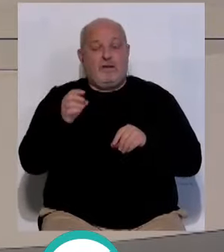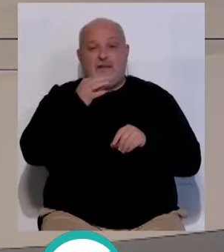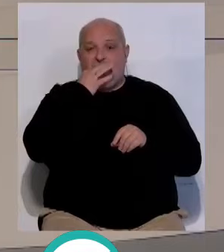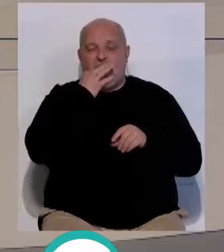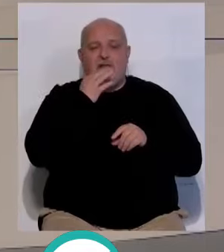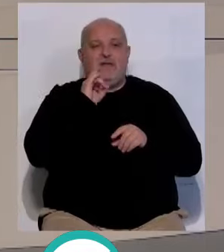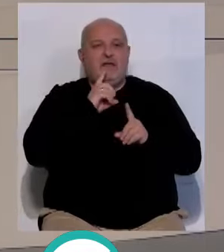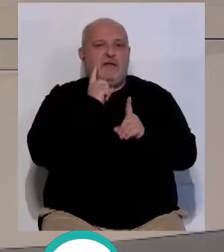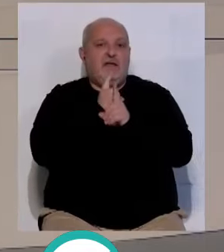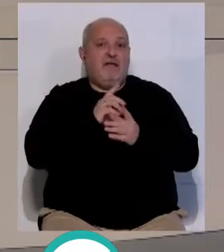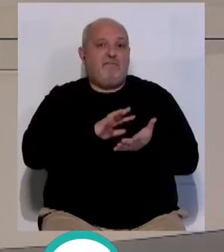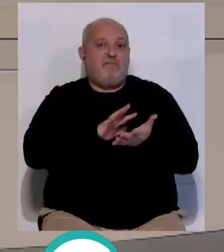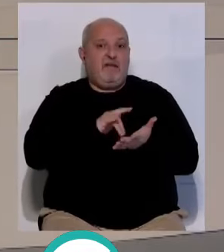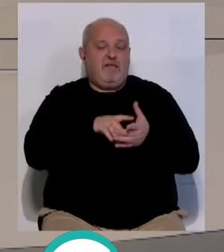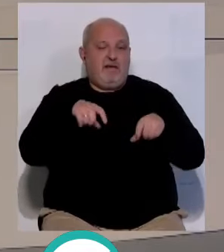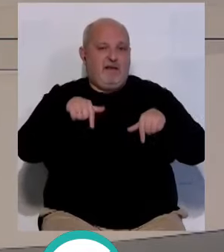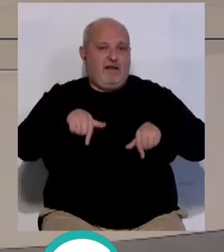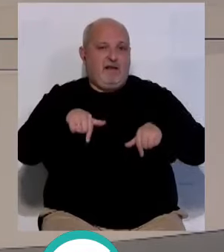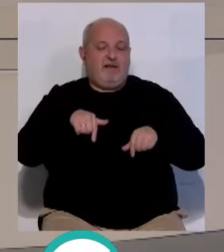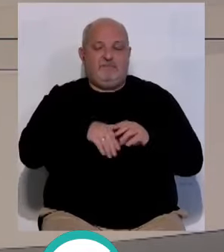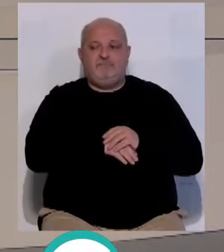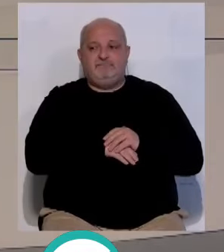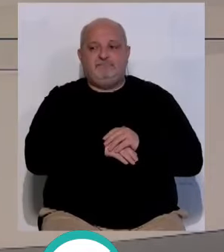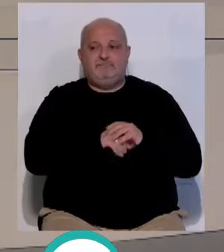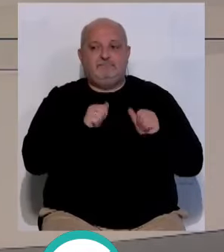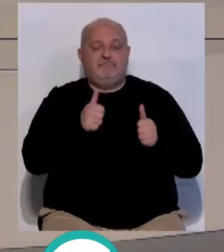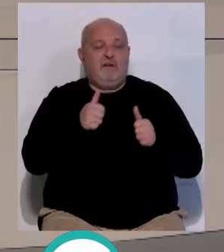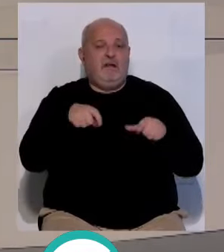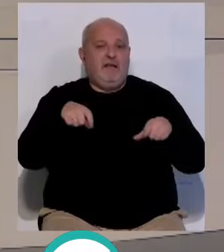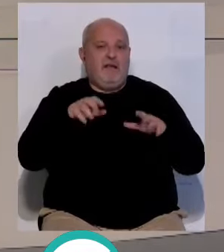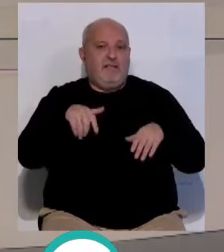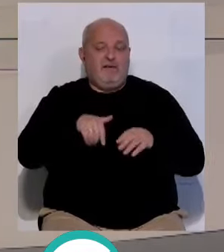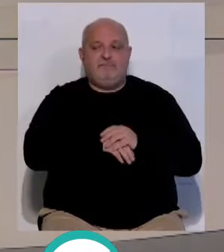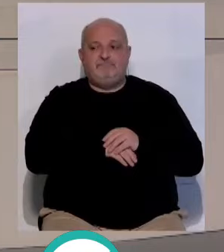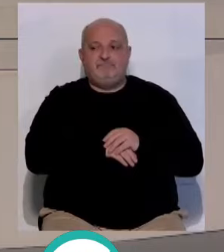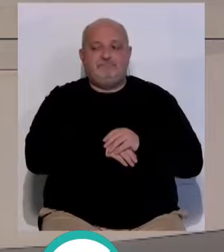recibir al Valencia en el inicio de la segunda en el estadio nuevo mirandilla nos desplazamos